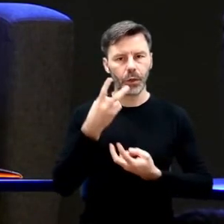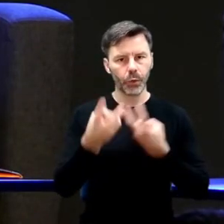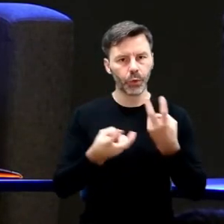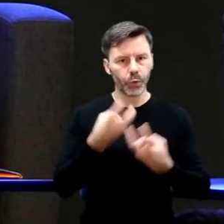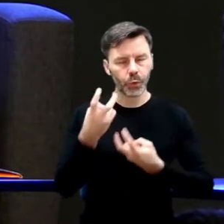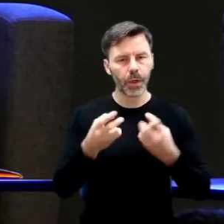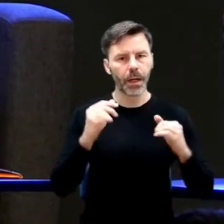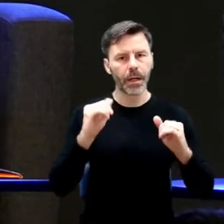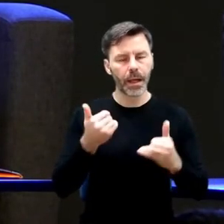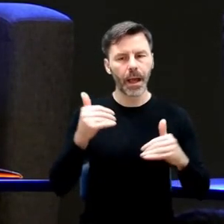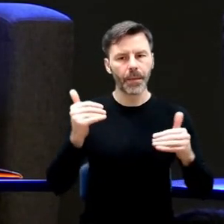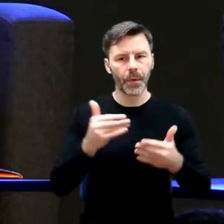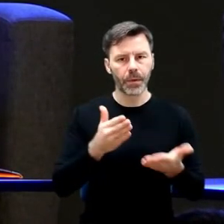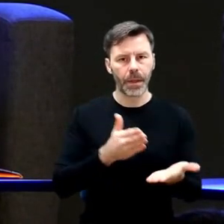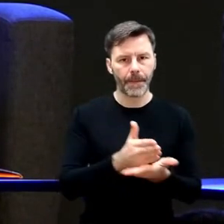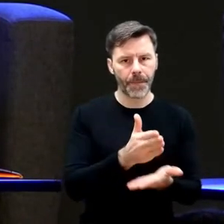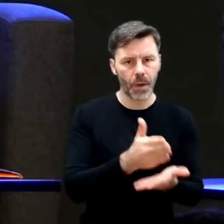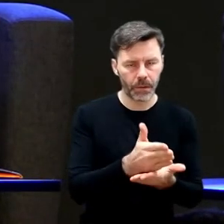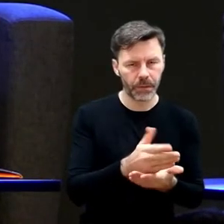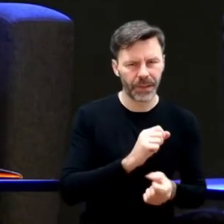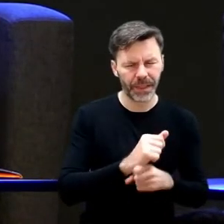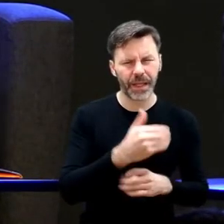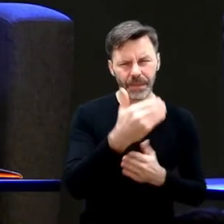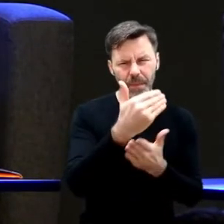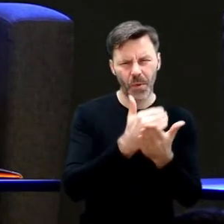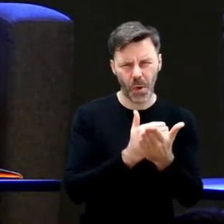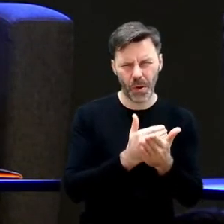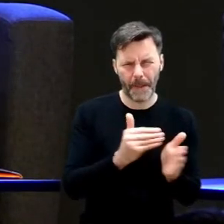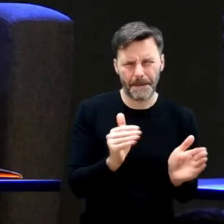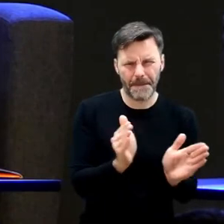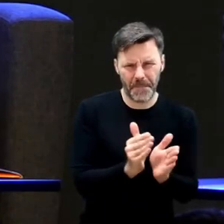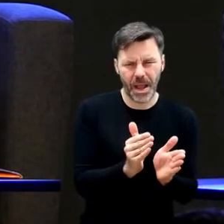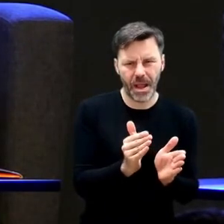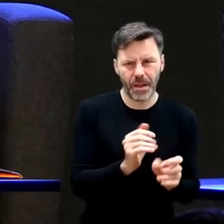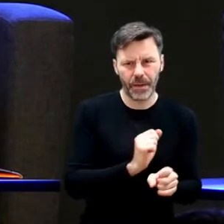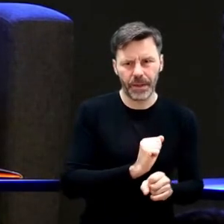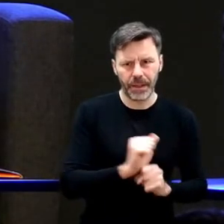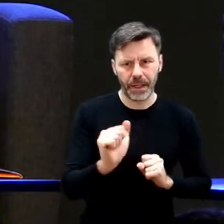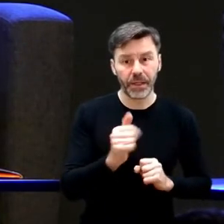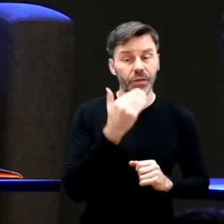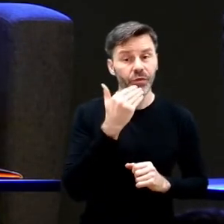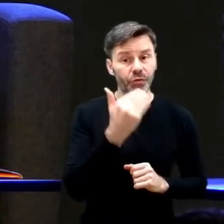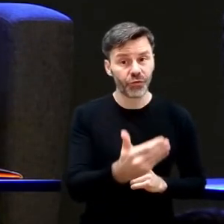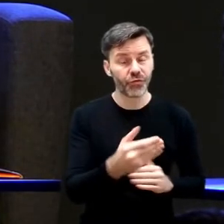Są takie mikro programy, które pozwalają